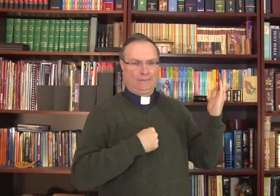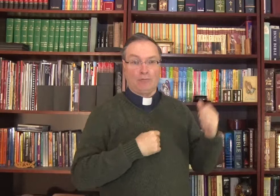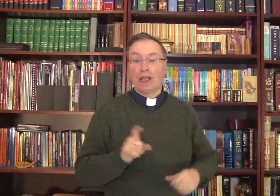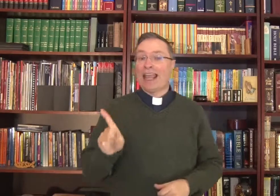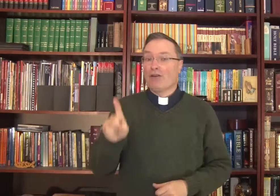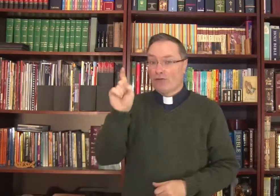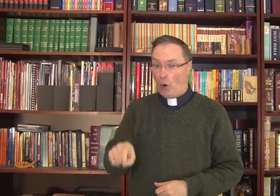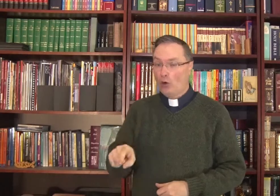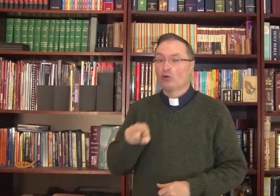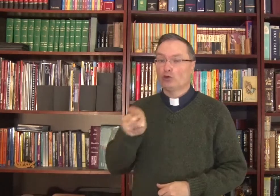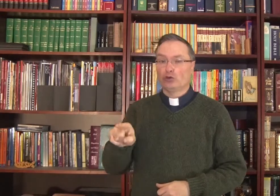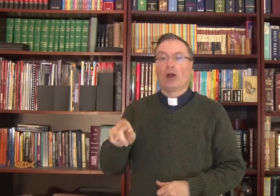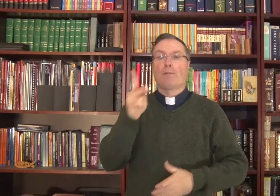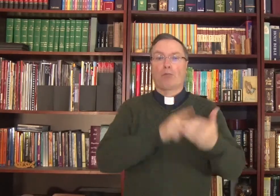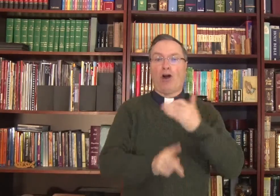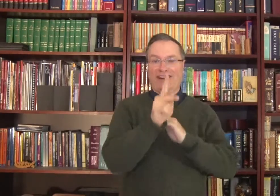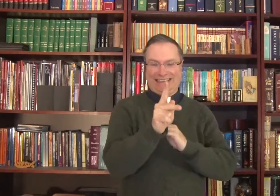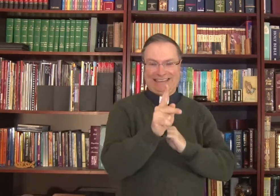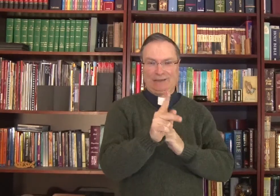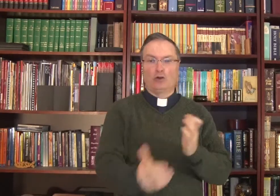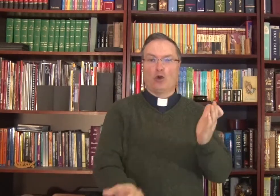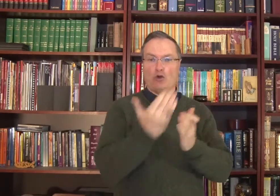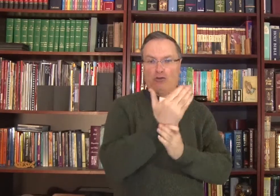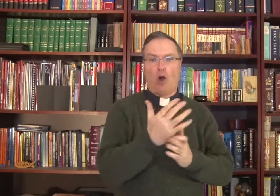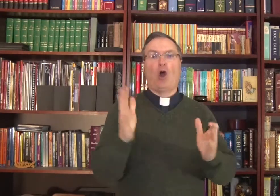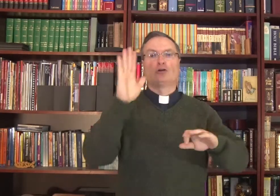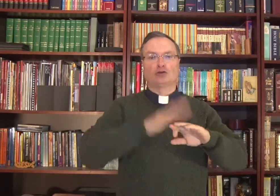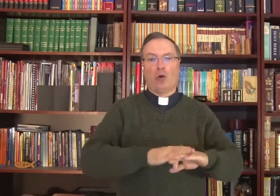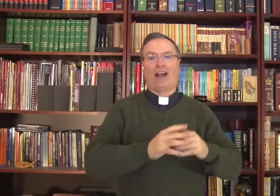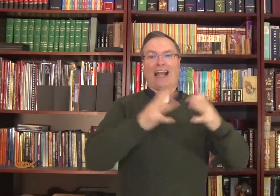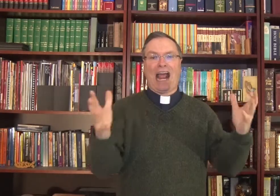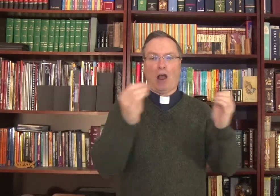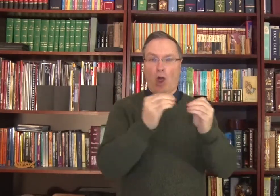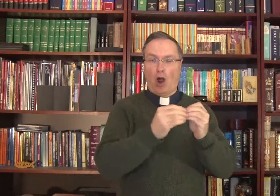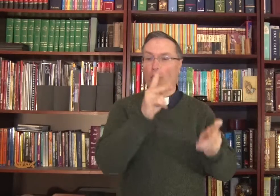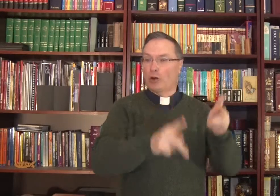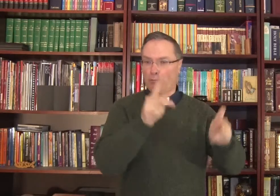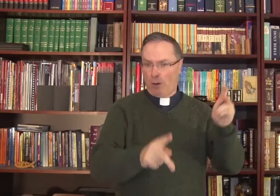«Il faut que tu prophétises de nouveau sur un grand nombre de peuples,